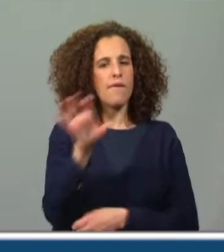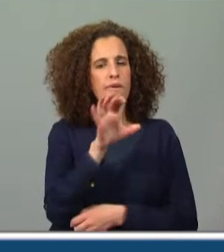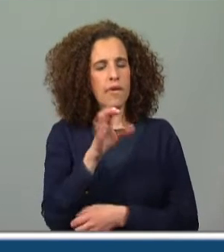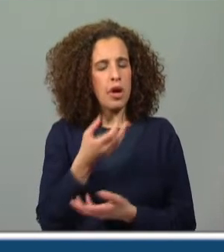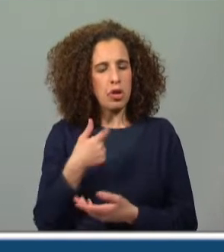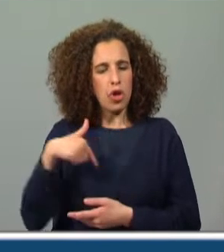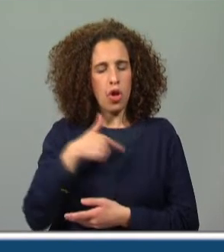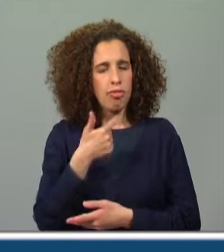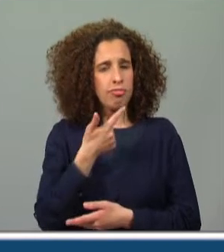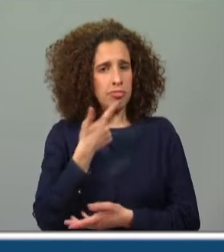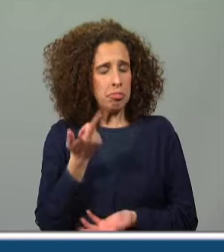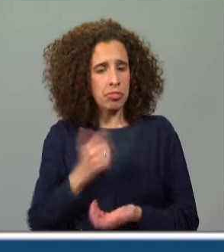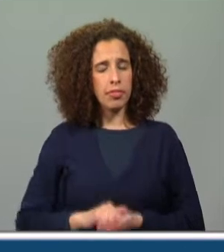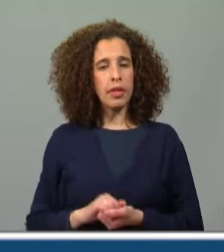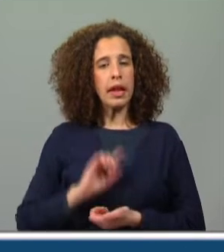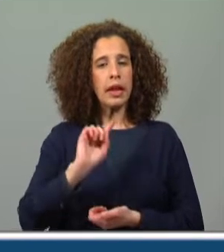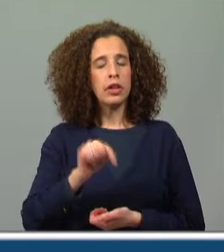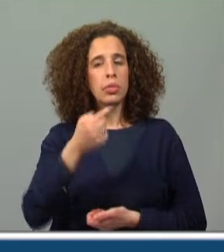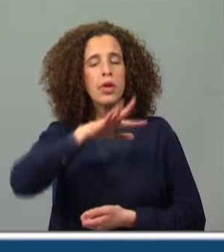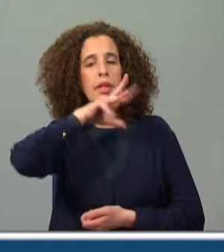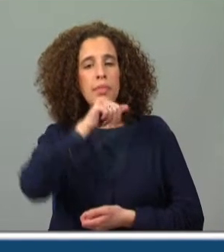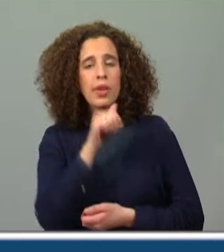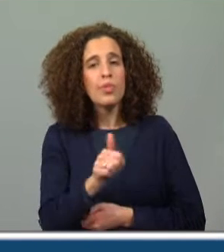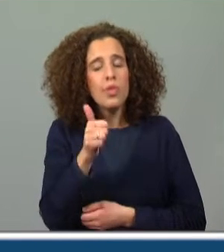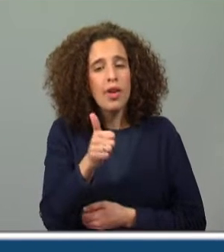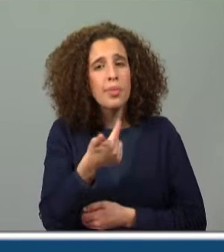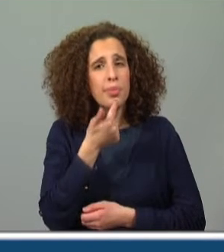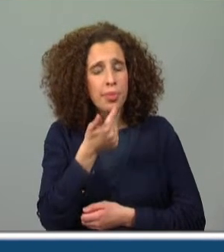entendendo até que essa Mãe boa entendeu 理解直到這位好媽媽明白